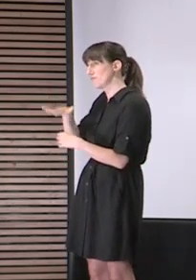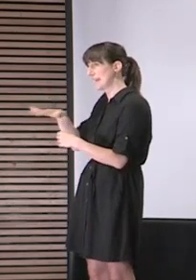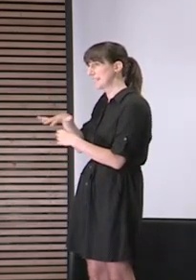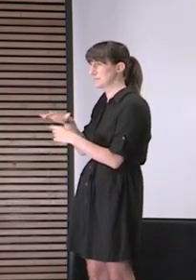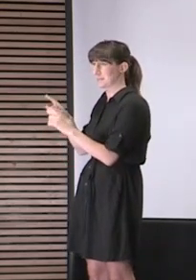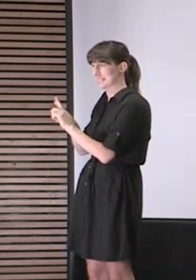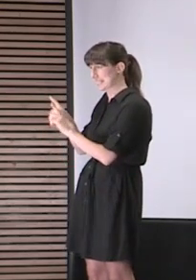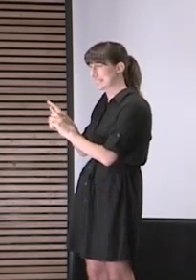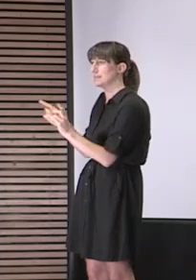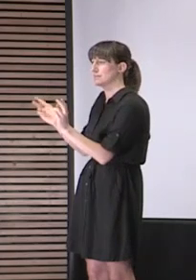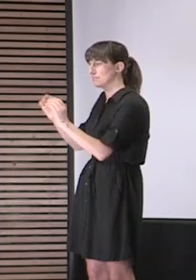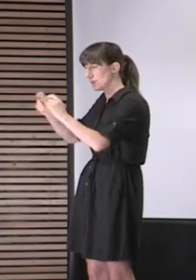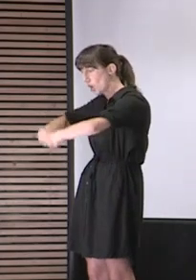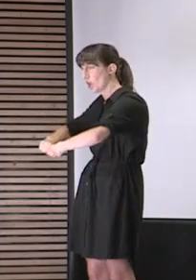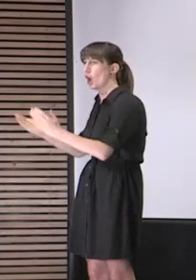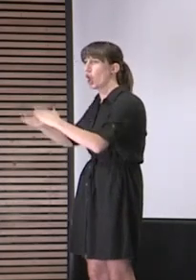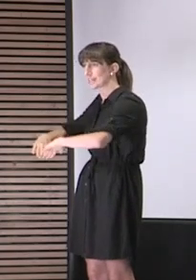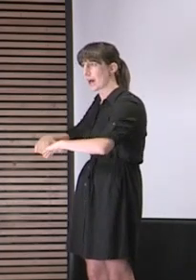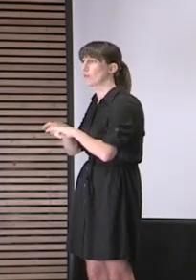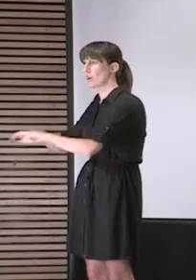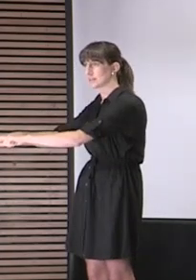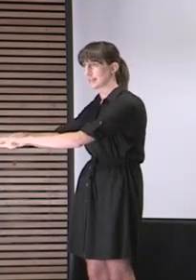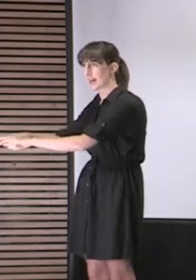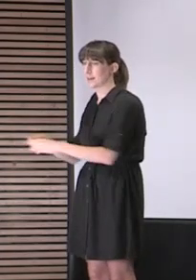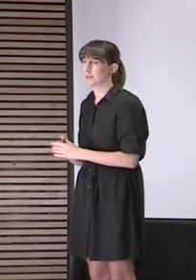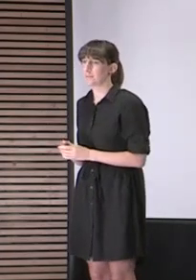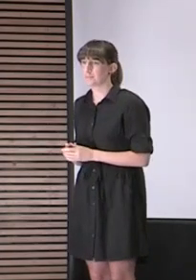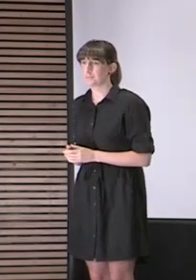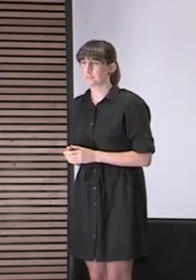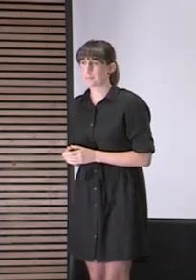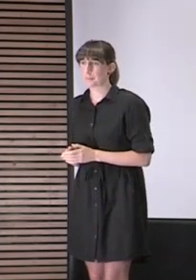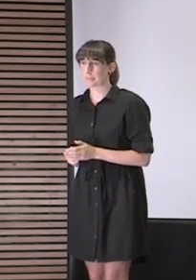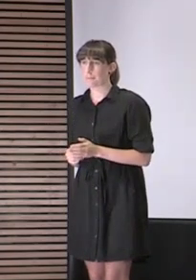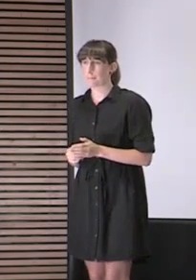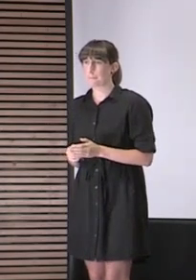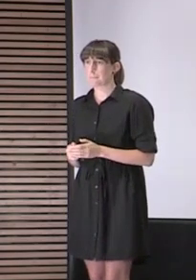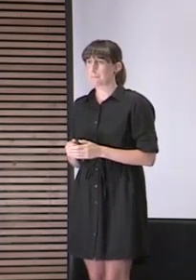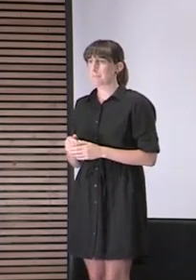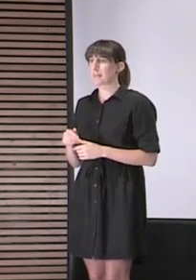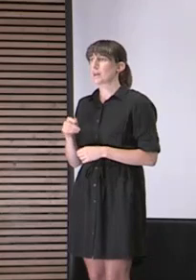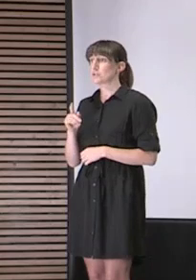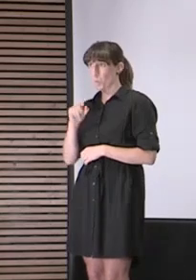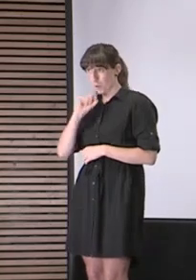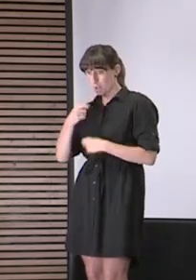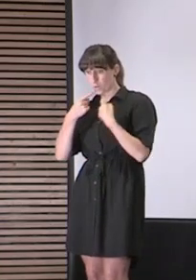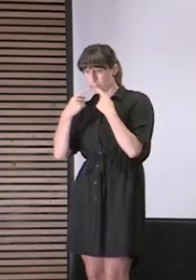También he dicho que puede haber circunstancias en las que ciertas regiones, dependiendo de lo que esté sucediendo con los casos y los clústeres, aún puedan durar más que otras